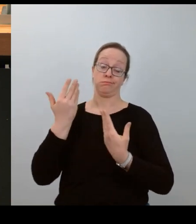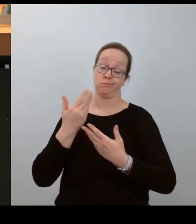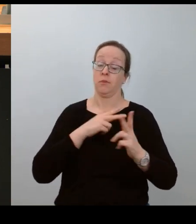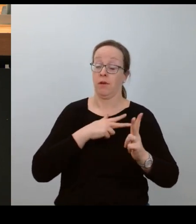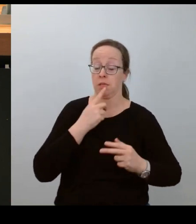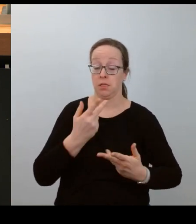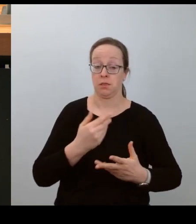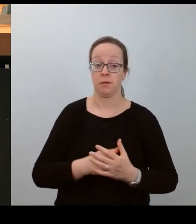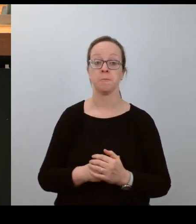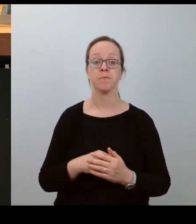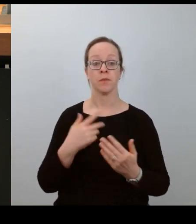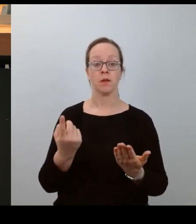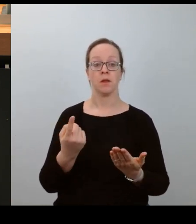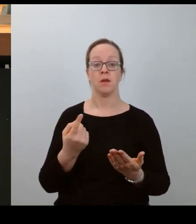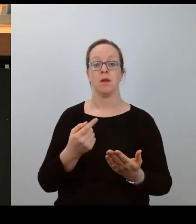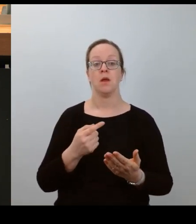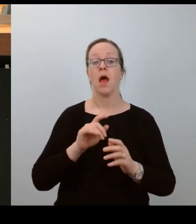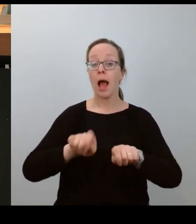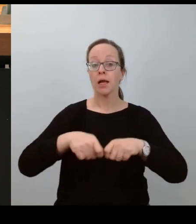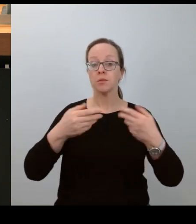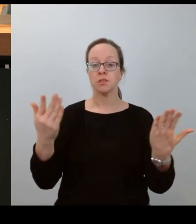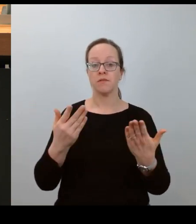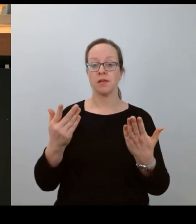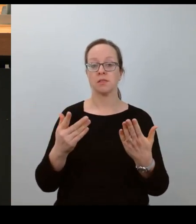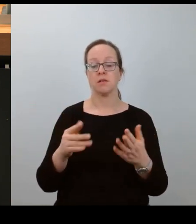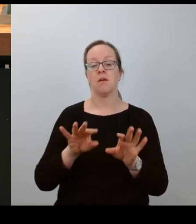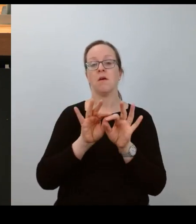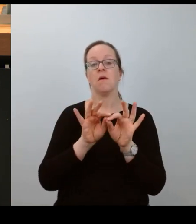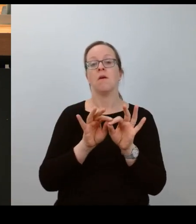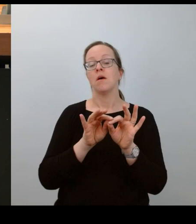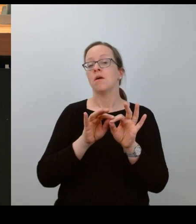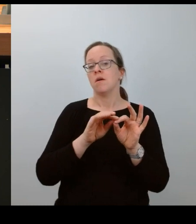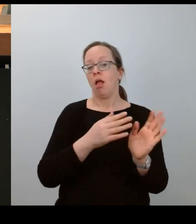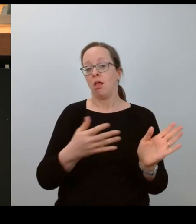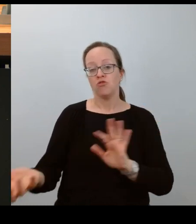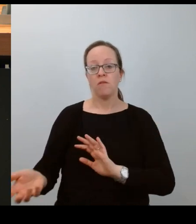haben. Zwei Jahre, in denen die Kulturschaffenden verunsichert wurden und in einem